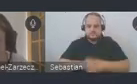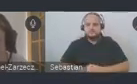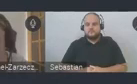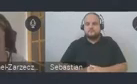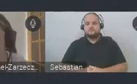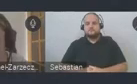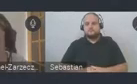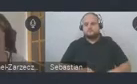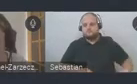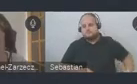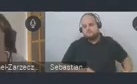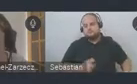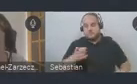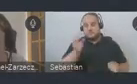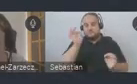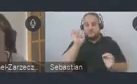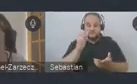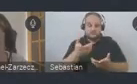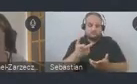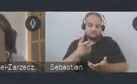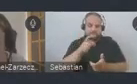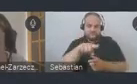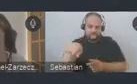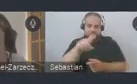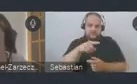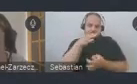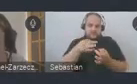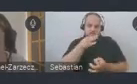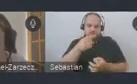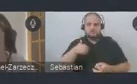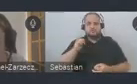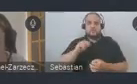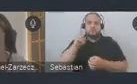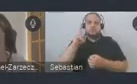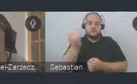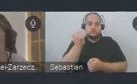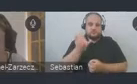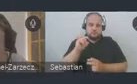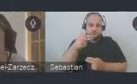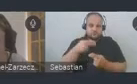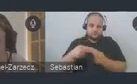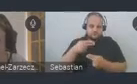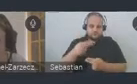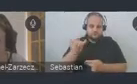To są głosy, które pojawiają się od was na czacie. Tak, czekam, czy jeszcze coś się pojawi.